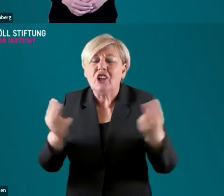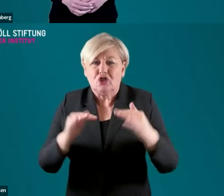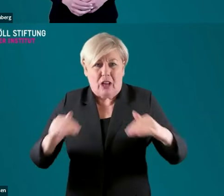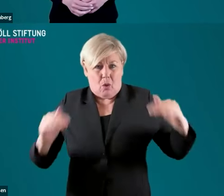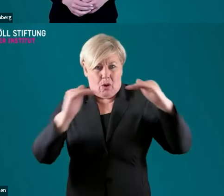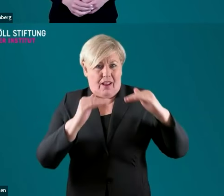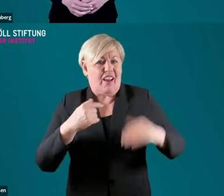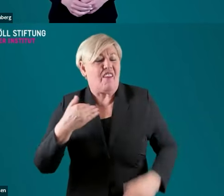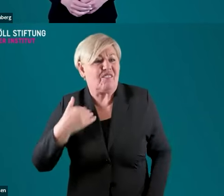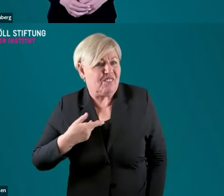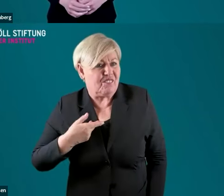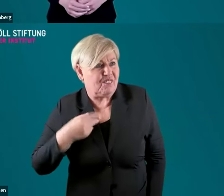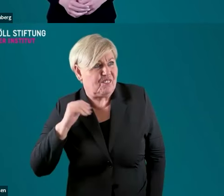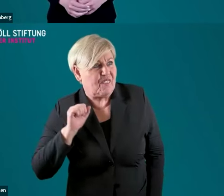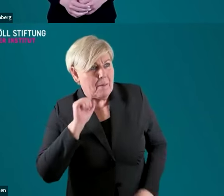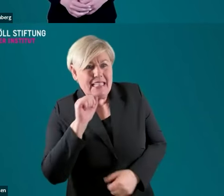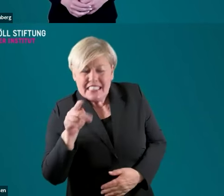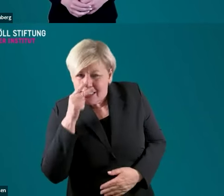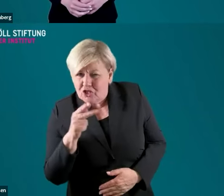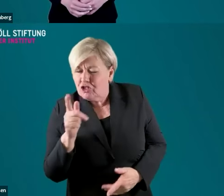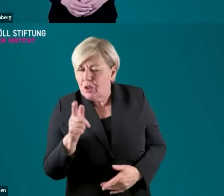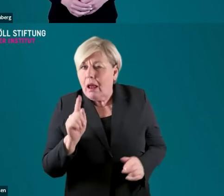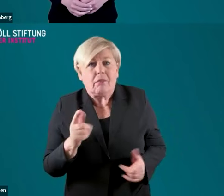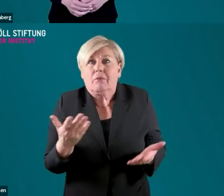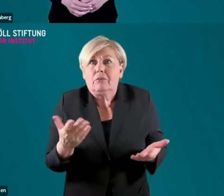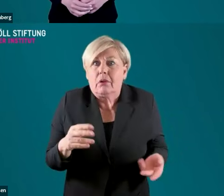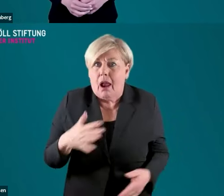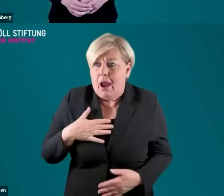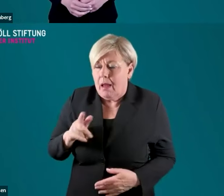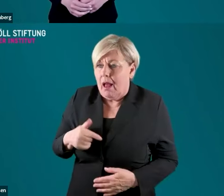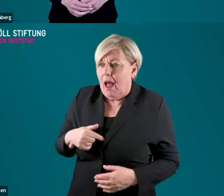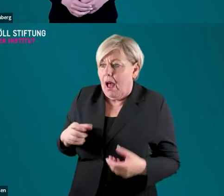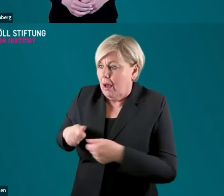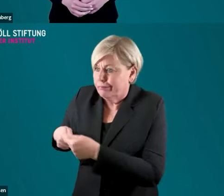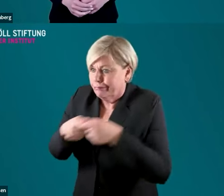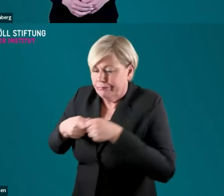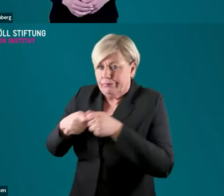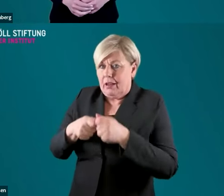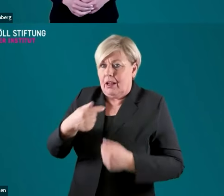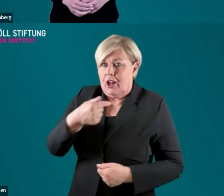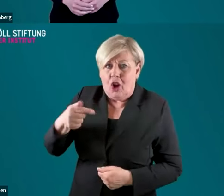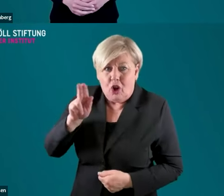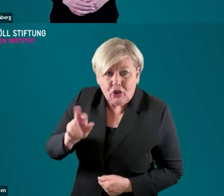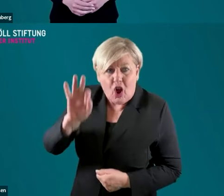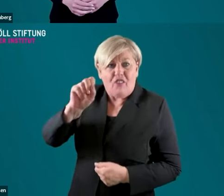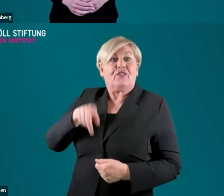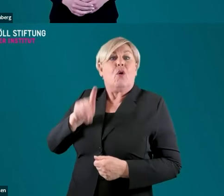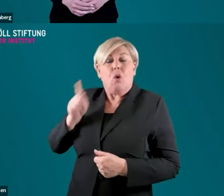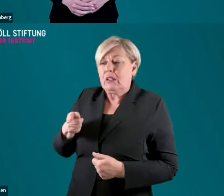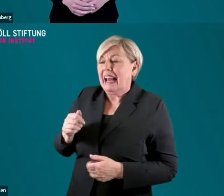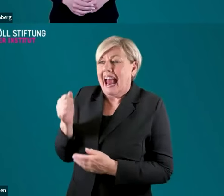bevor wir da plötzlich Allianzen zwischen TERFs und Rechtsradikalen sehen, die es so politisch ideologisch gar nicht gibt.